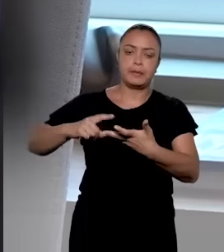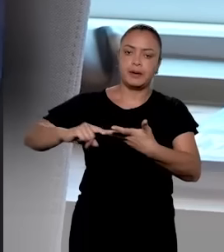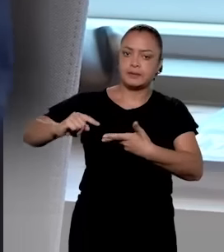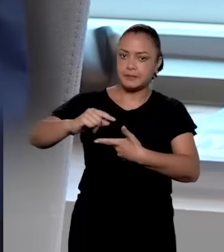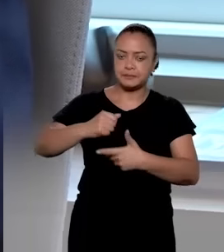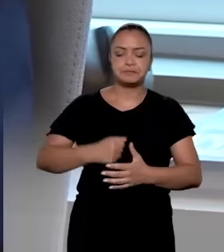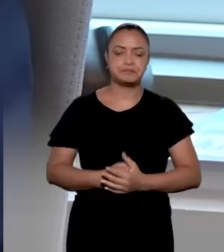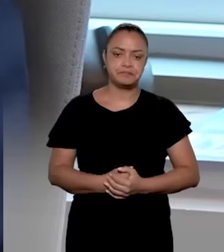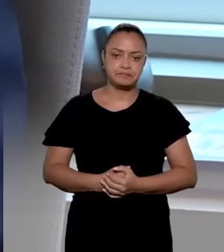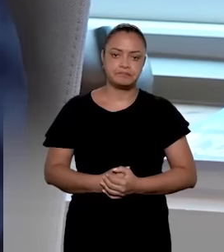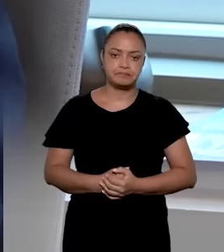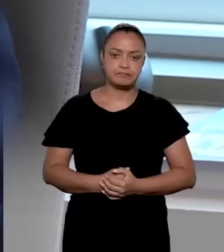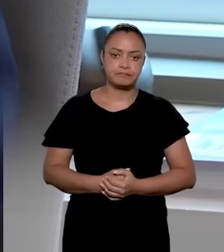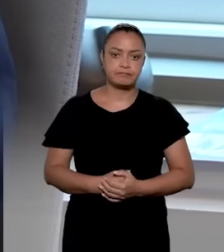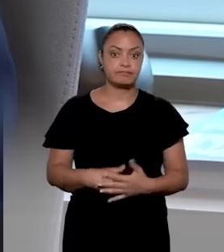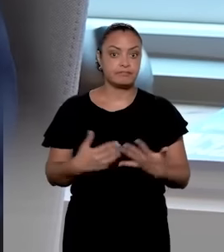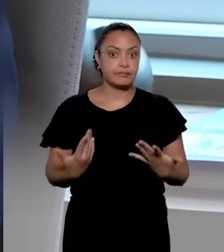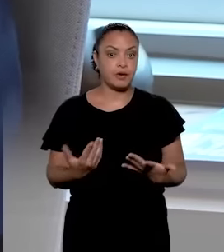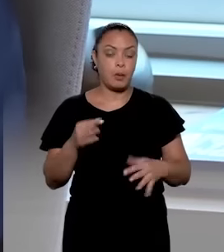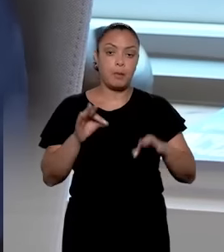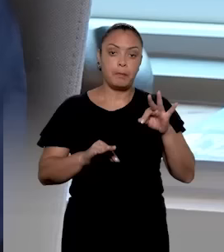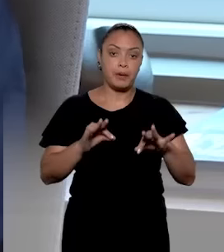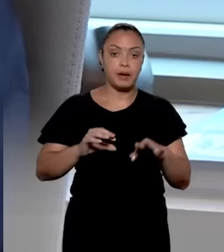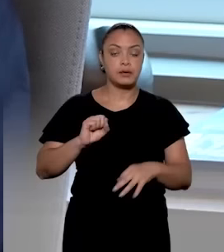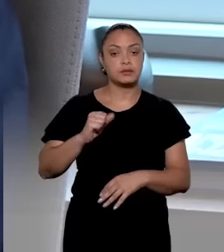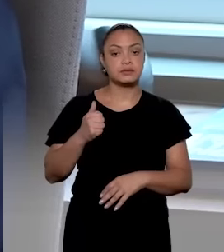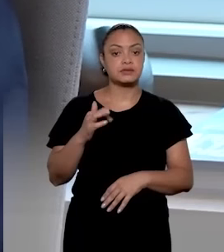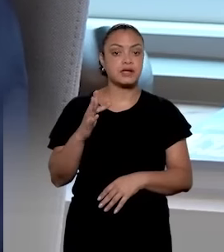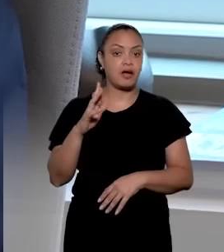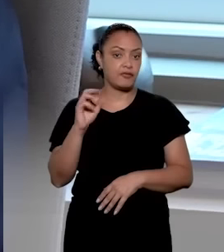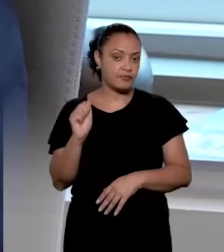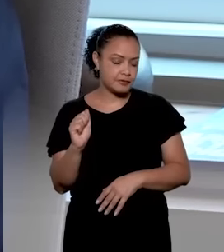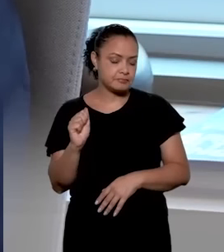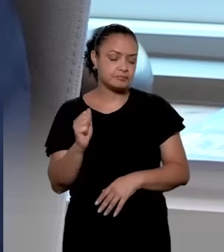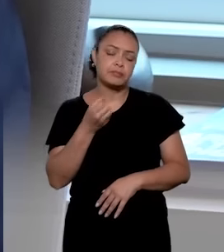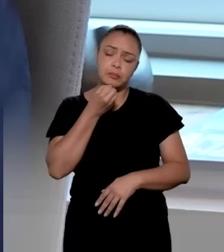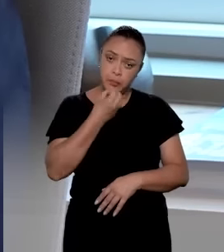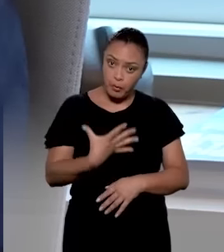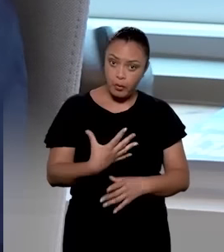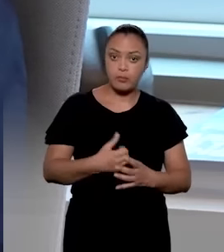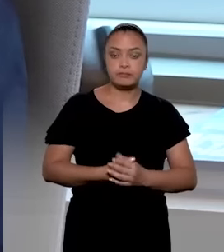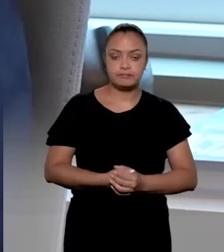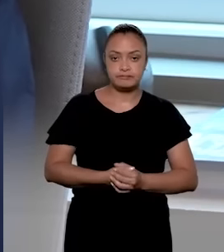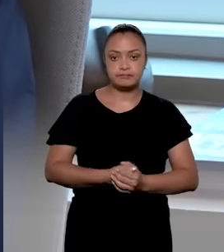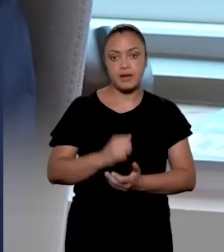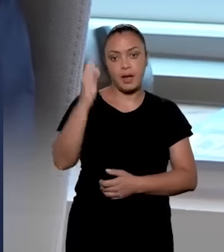Então, você me pergunta do Plano de Safra, é um bom plano de safra, um país com dificuldades